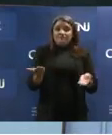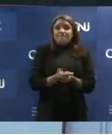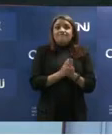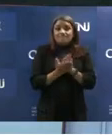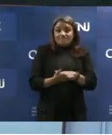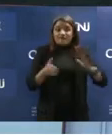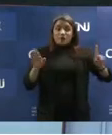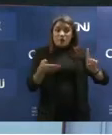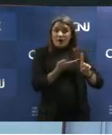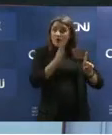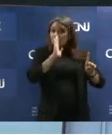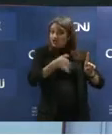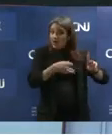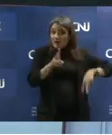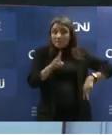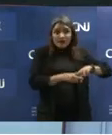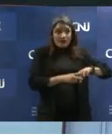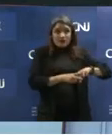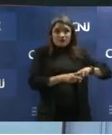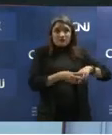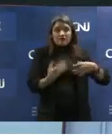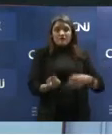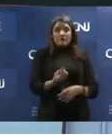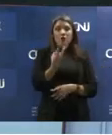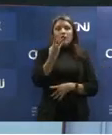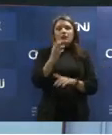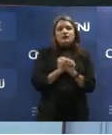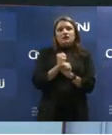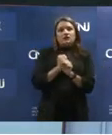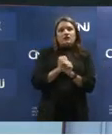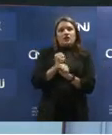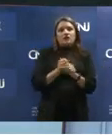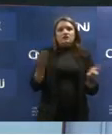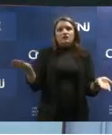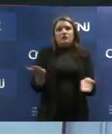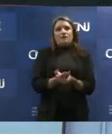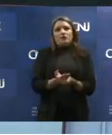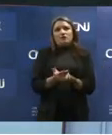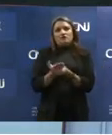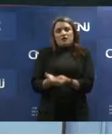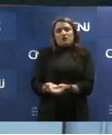Então, depois de três anos com o processo de réu preso, um ano quase paralisado